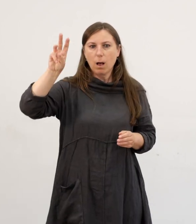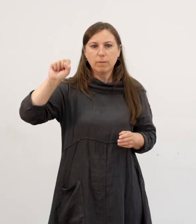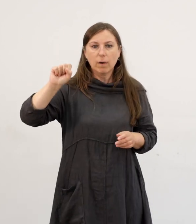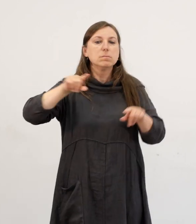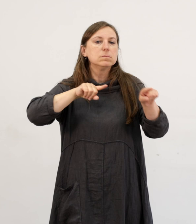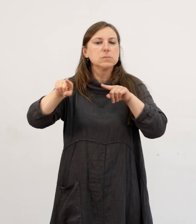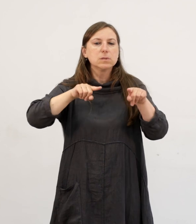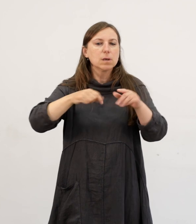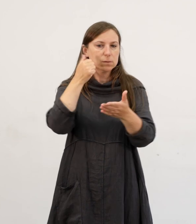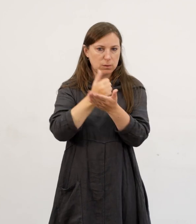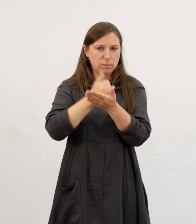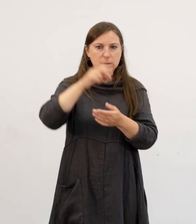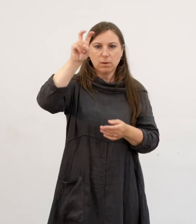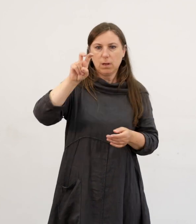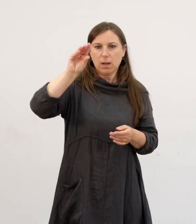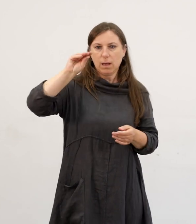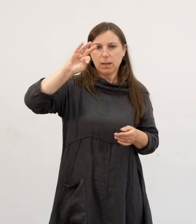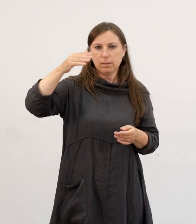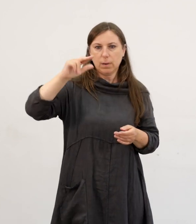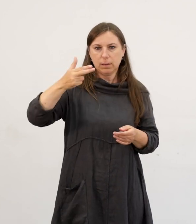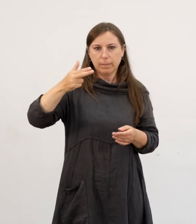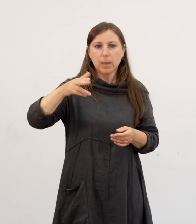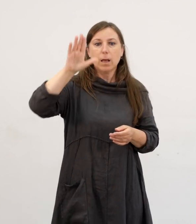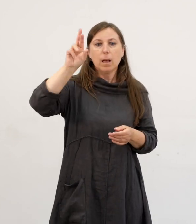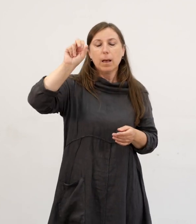było, wraz z hetmanem wielkim litewskim dowodzić wojskiem.